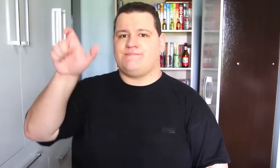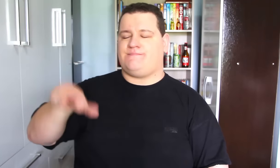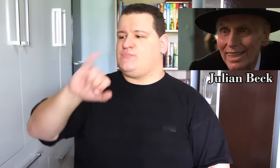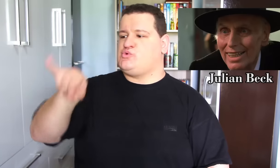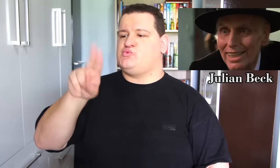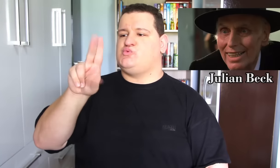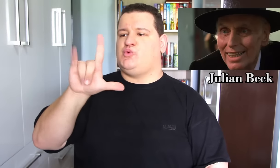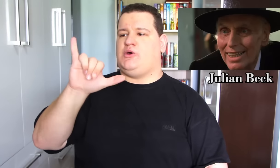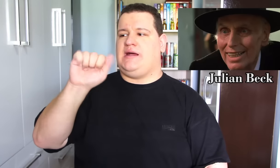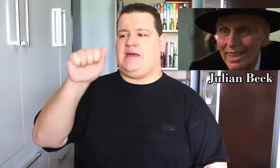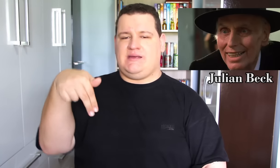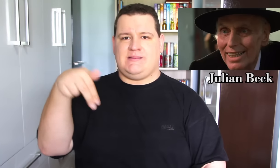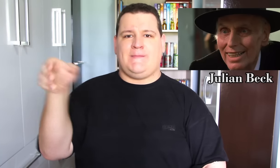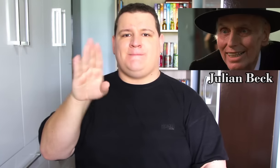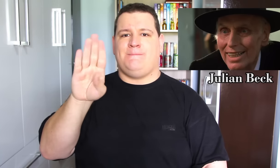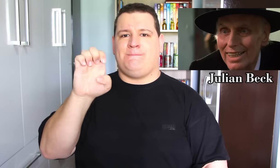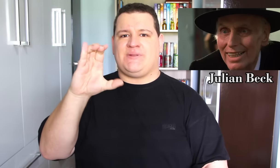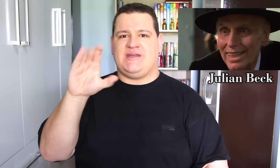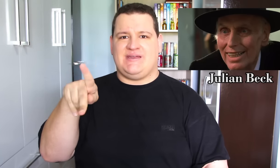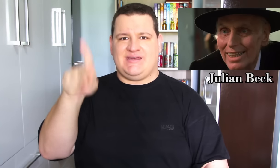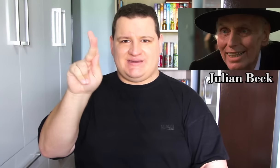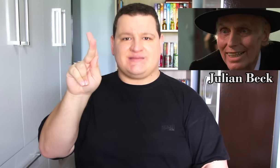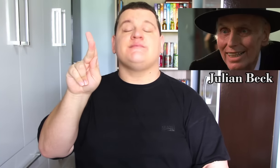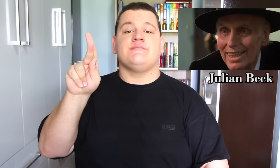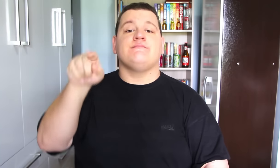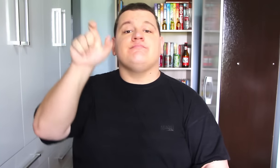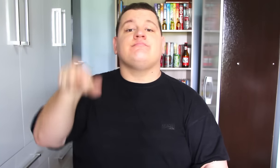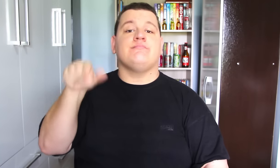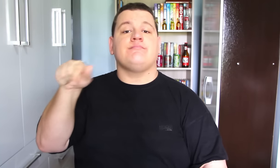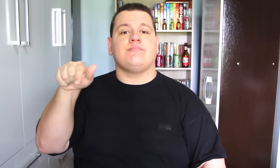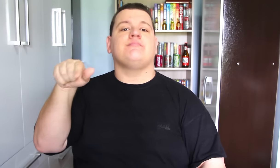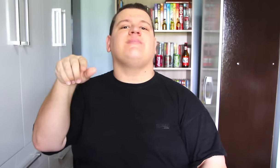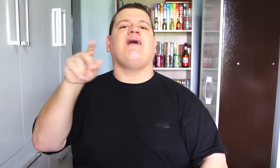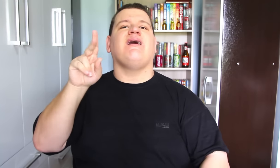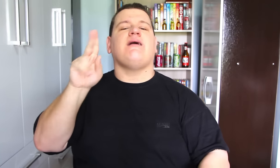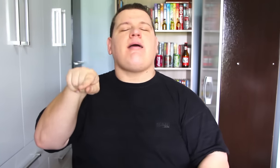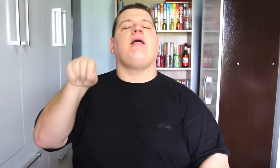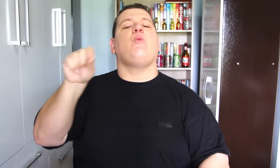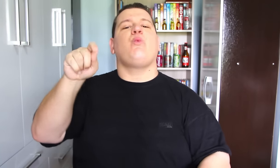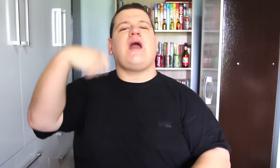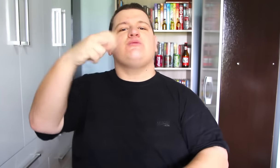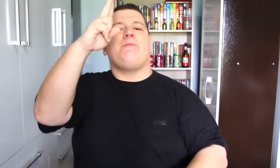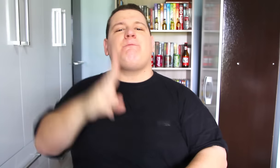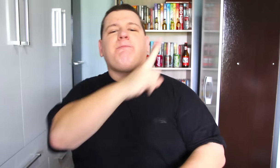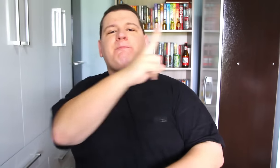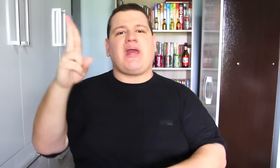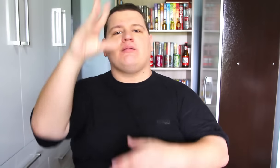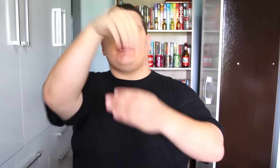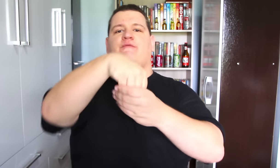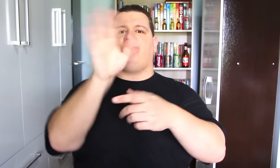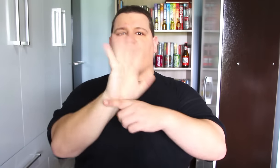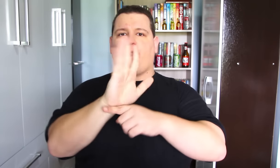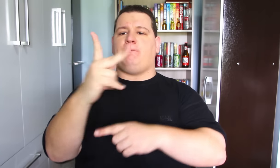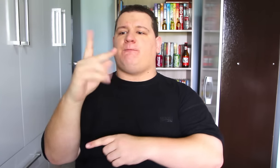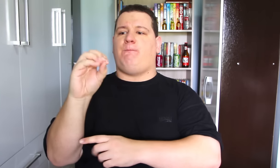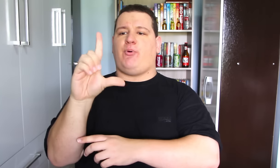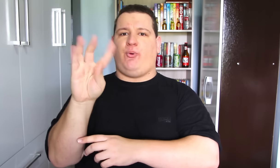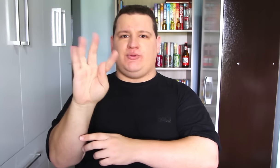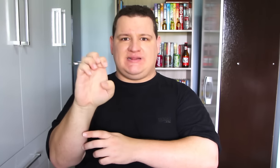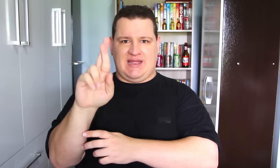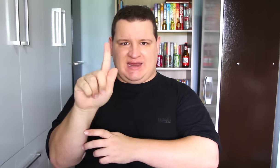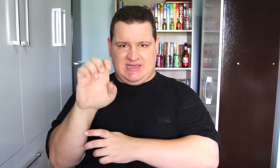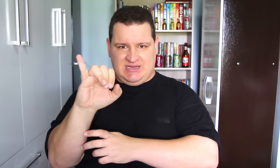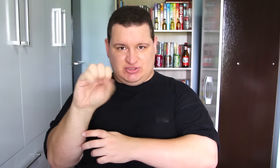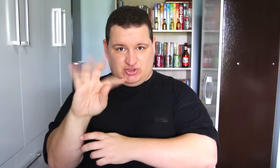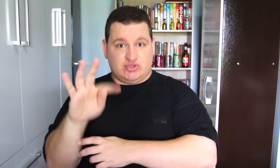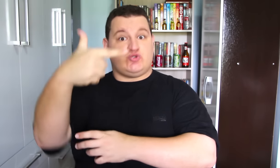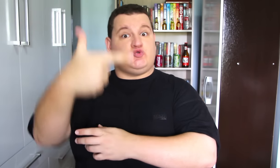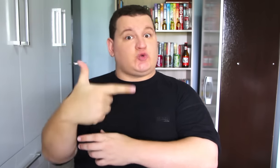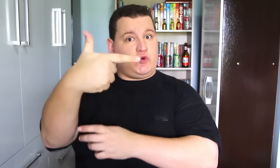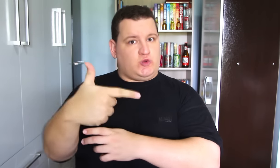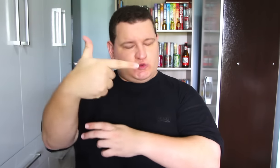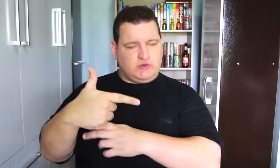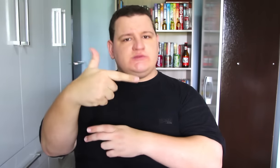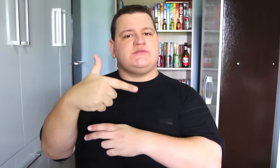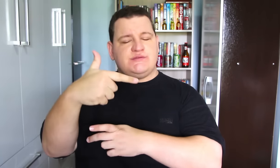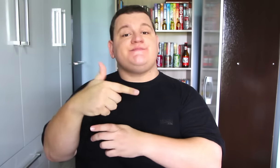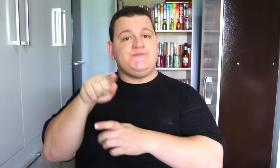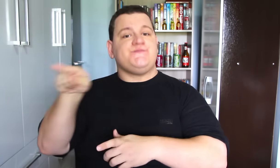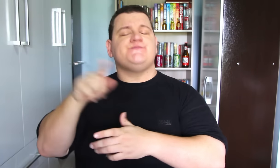O ator Julian Beck, que interpretou o reverendo, em Poltergeist II,